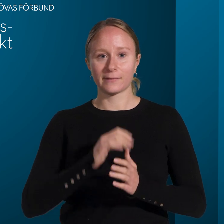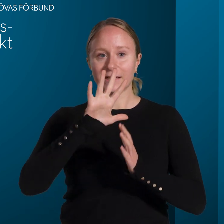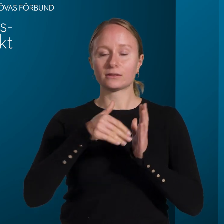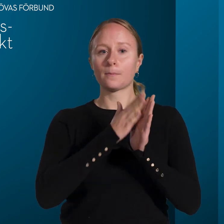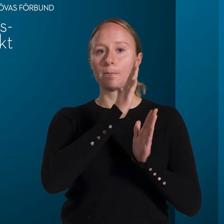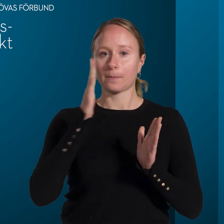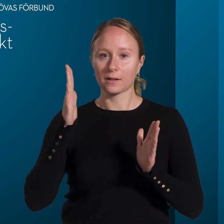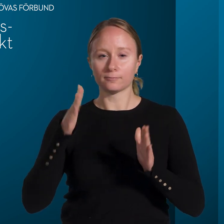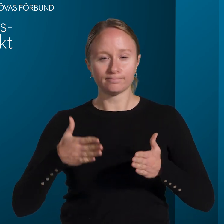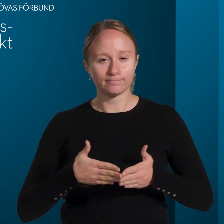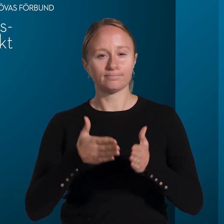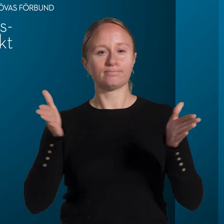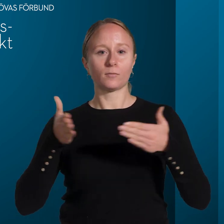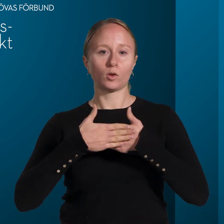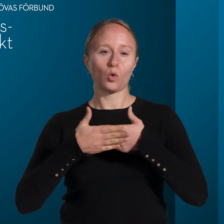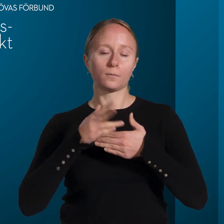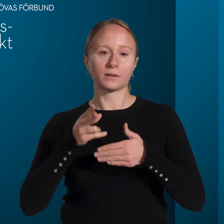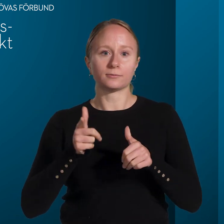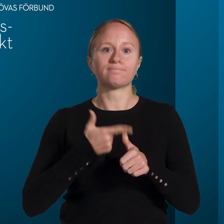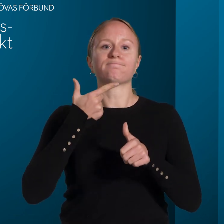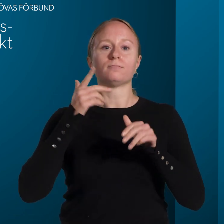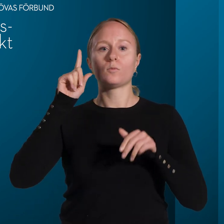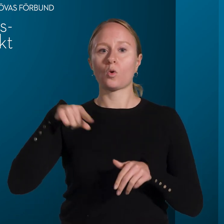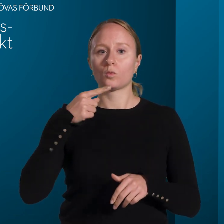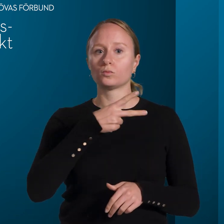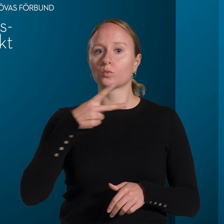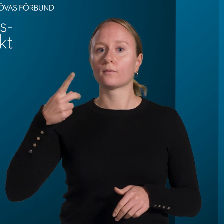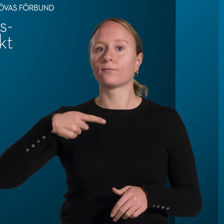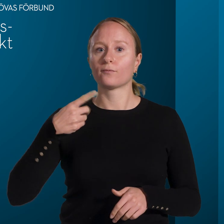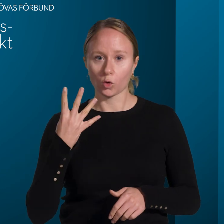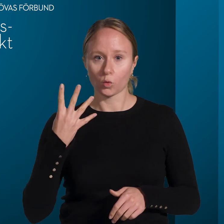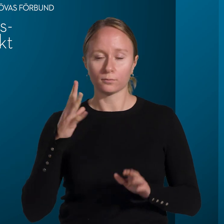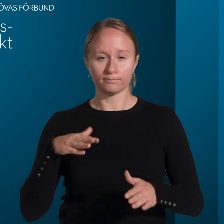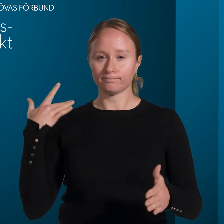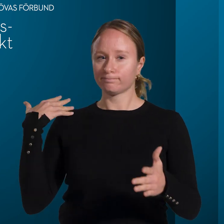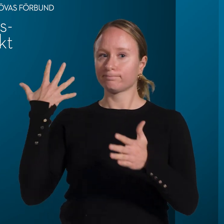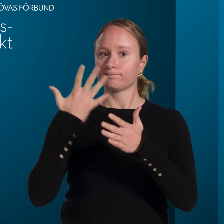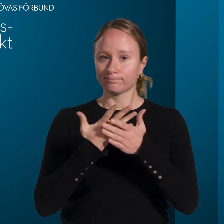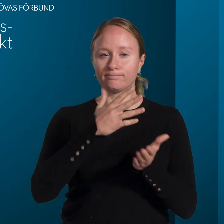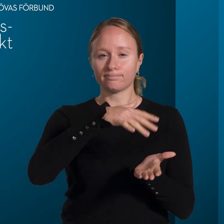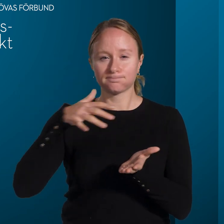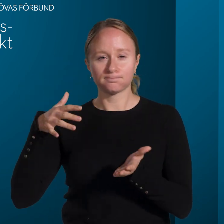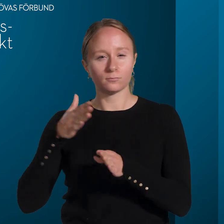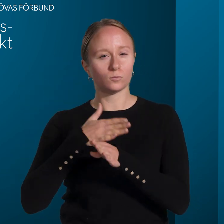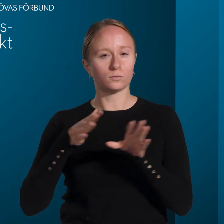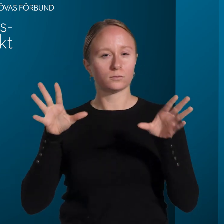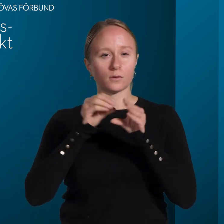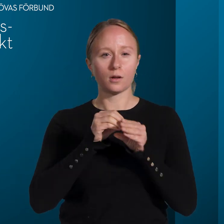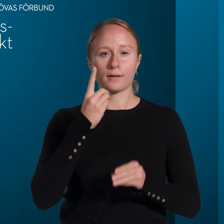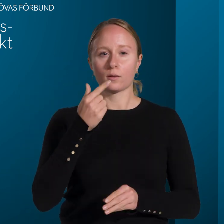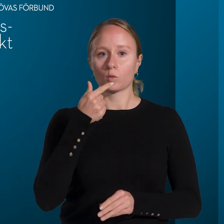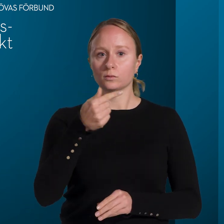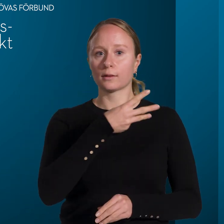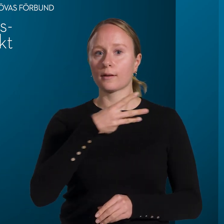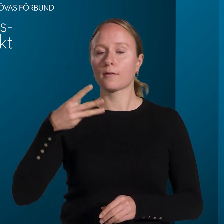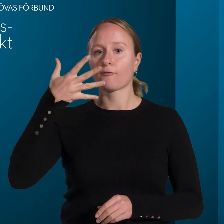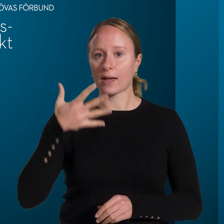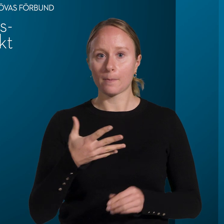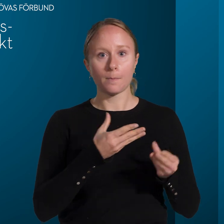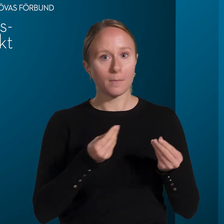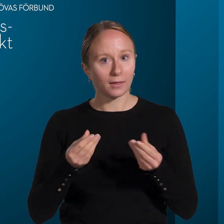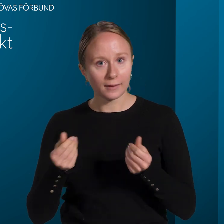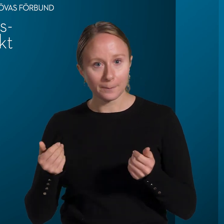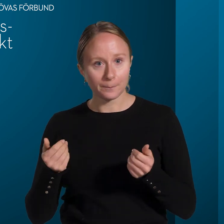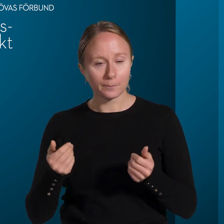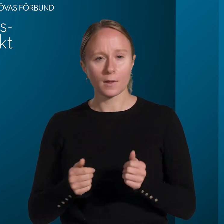Biblioteket, som öppnade sina dörrar 2014, har redan en samling på ca. 1350 titlar.